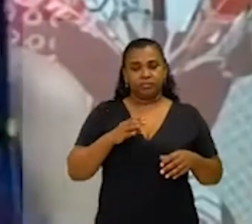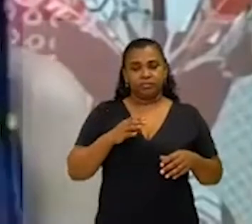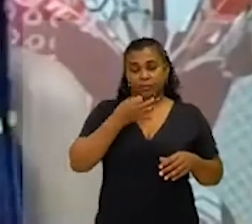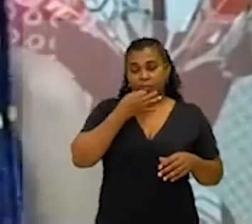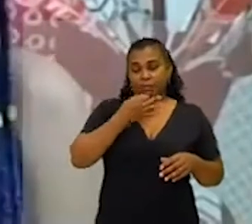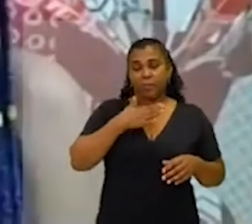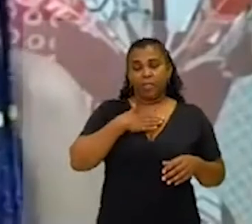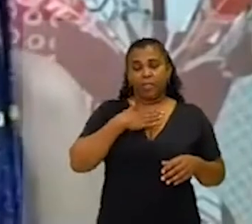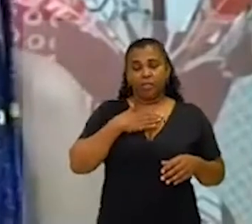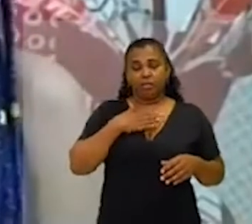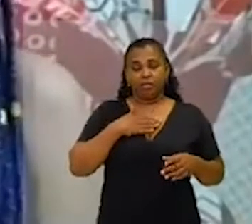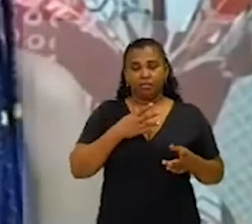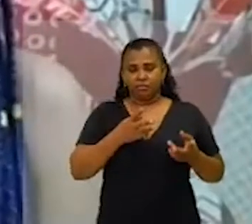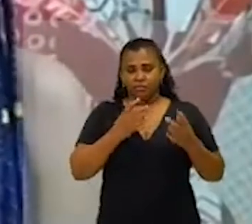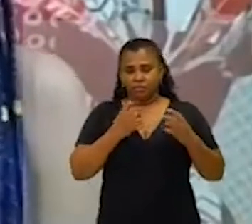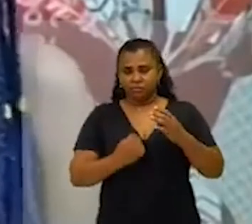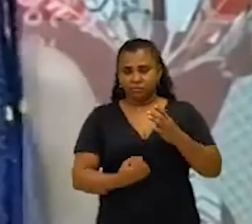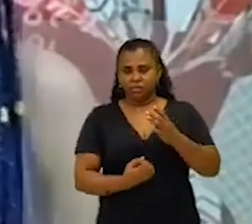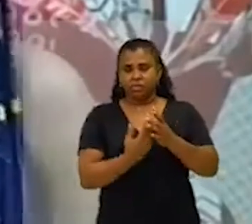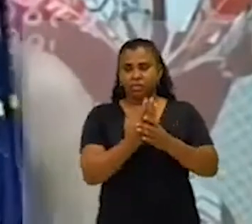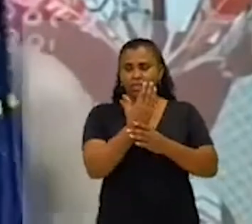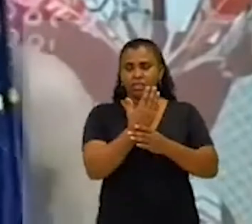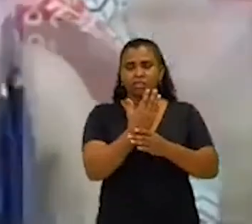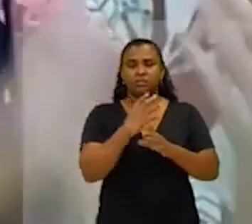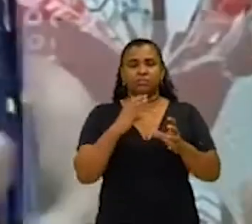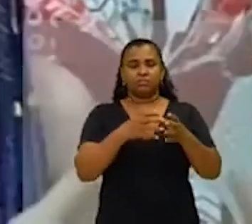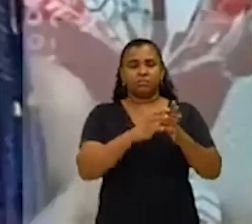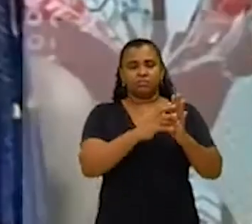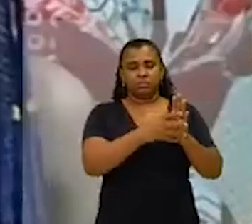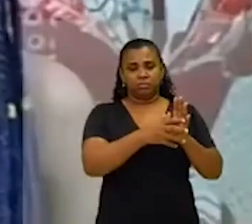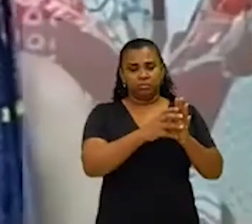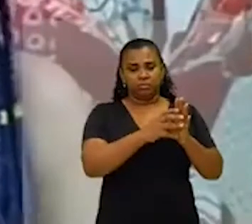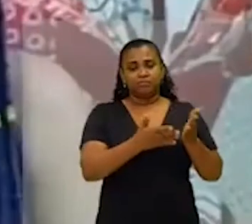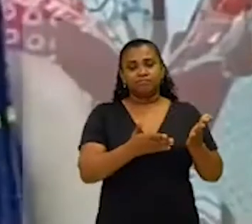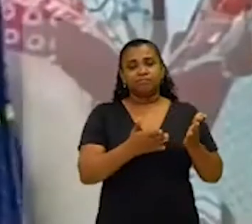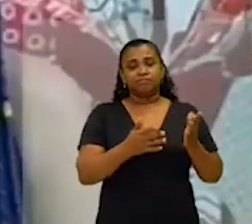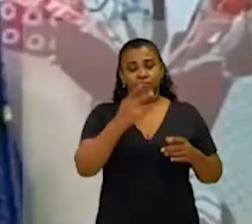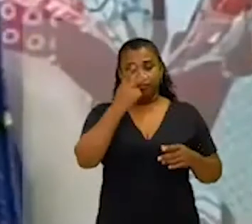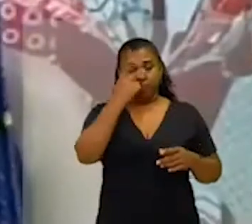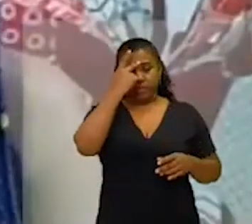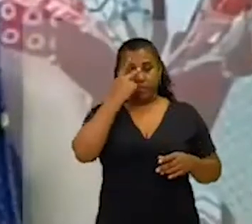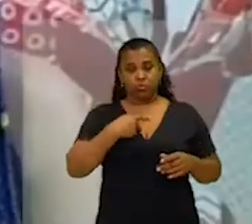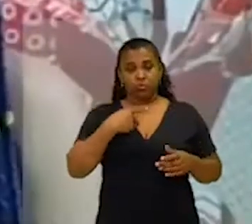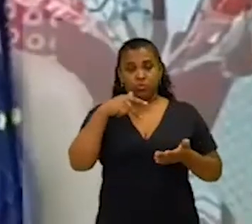nascer dessas candidaturas ainda aí em relação às candidaturas individuais ainda é um número pequeno